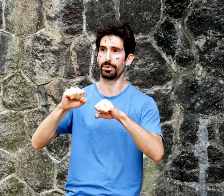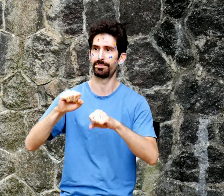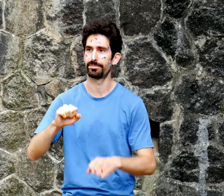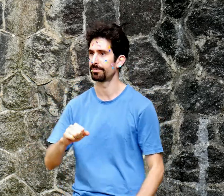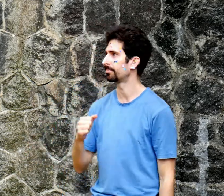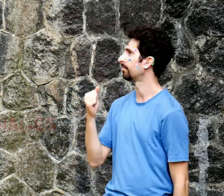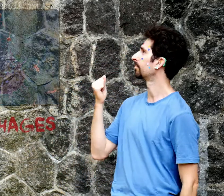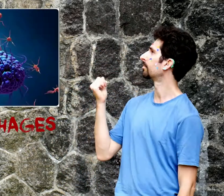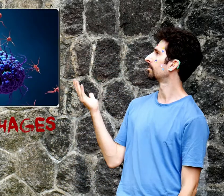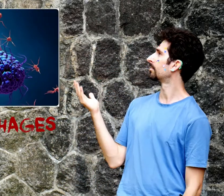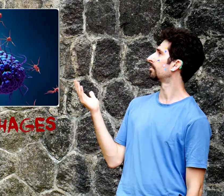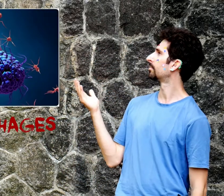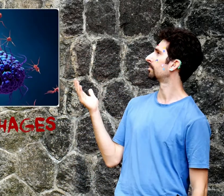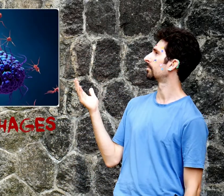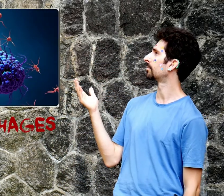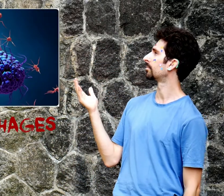Ce sont les bactériophages.